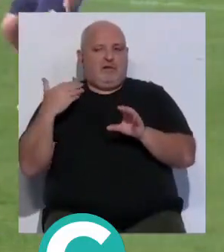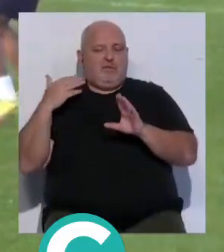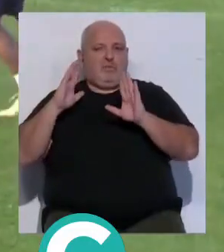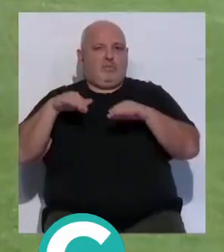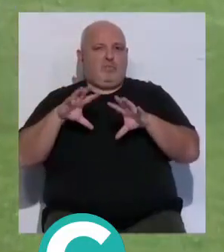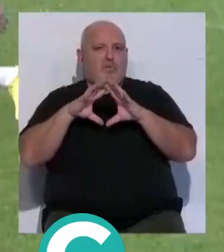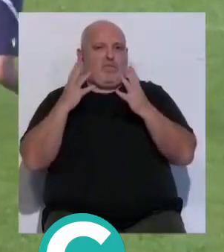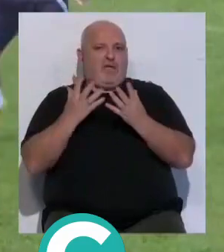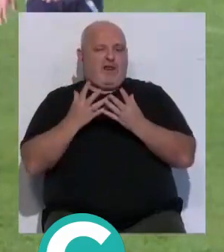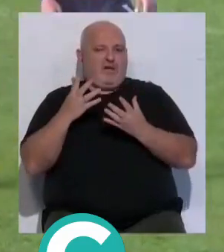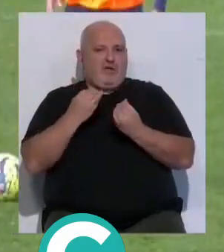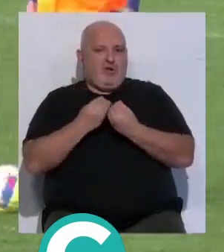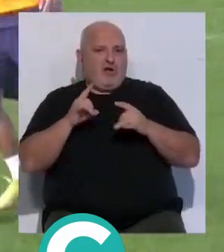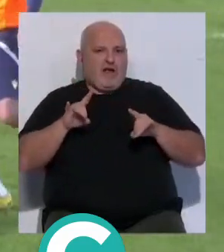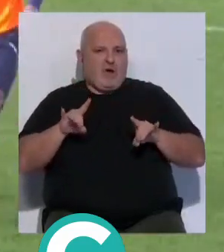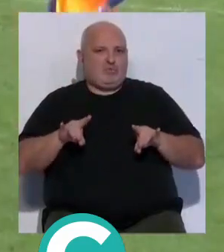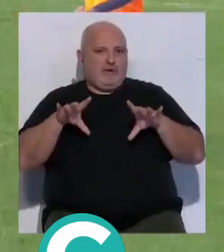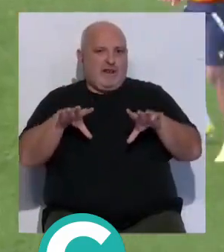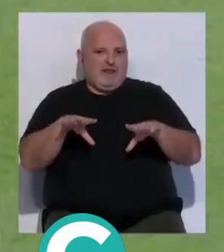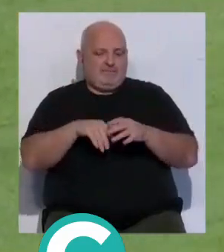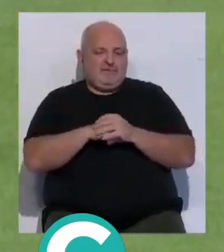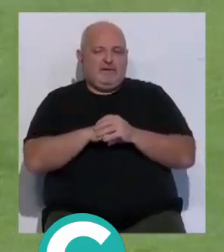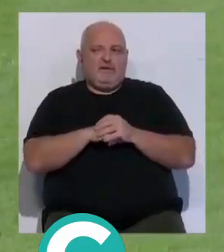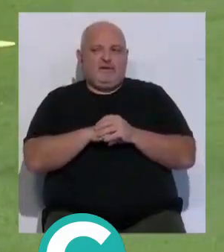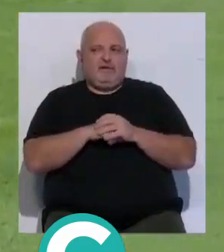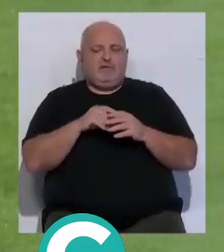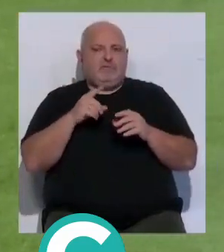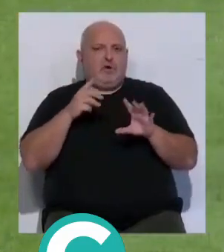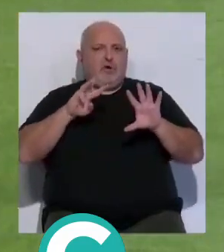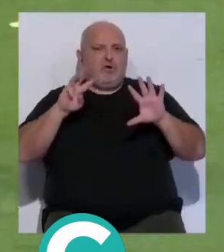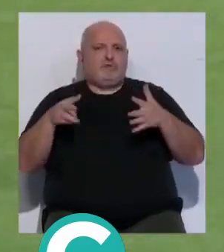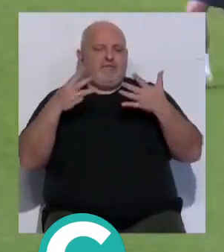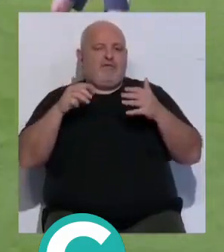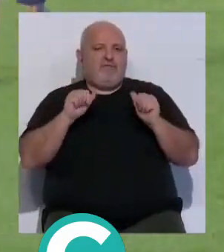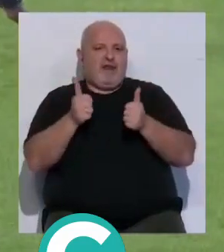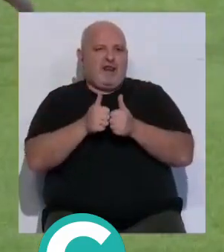del Cádiz club de fútbol en un mundial sí alcanzó esos octavos de final Como hemos comentado frente